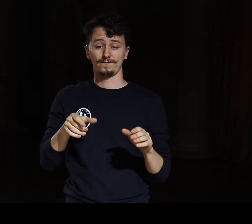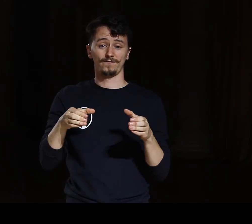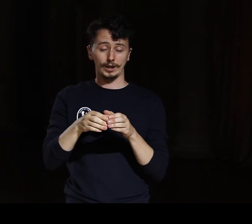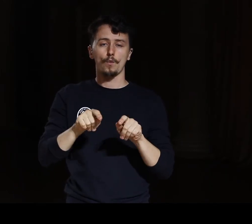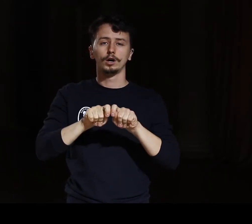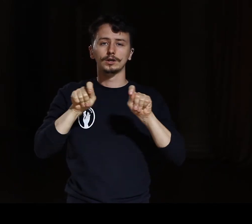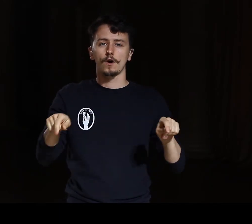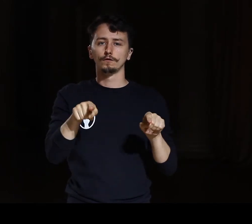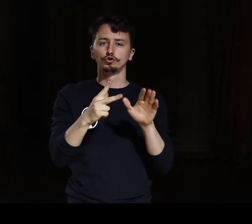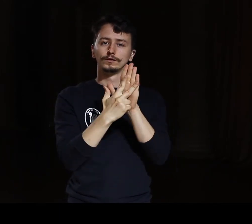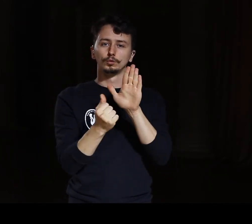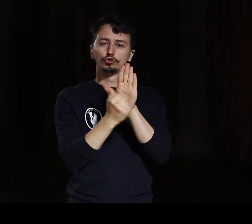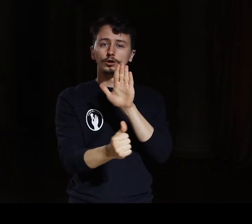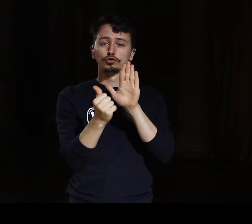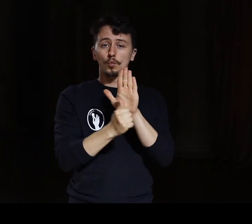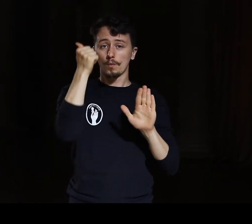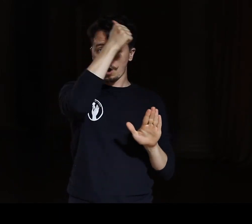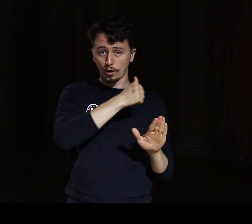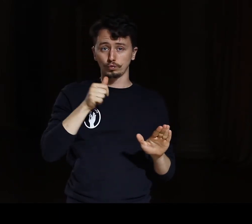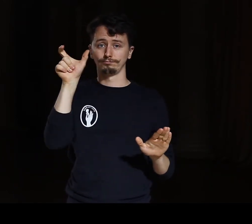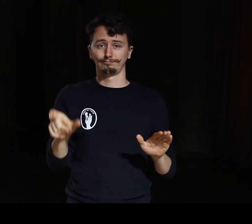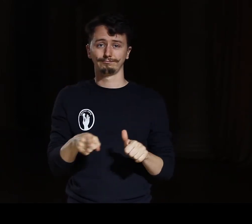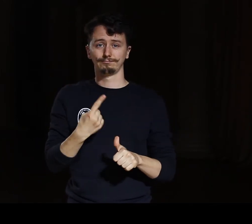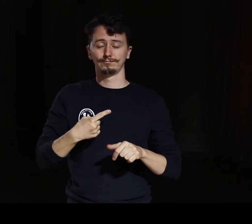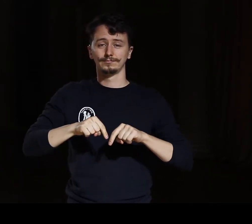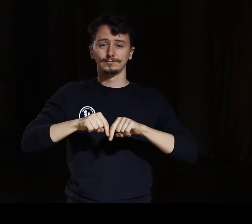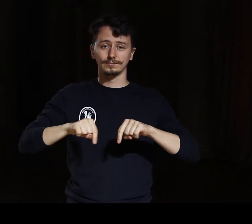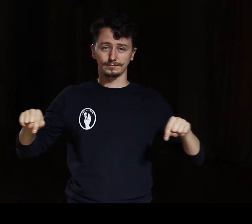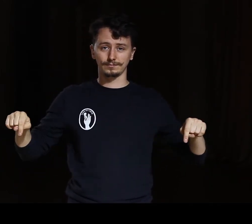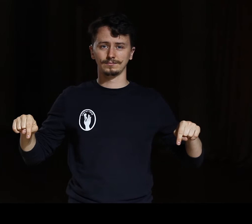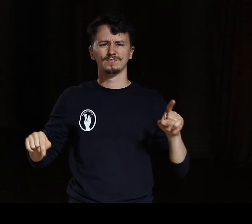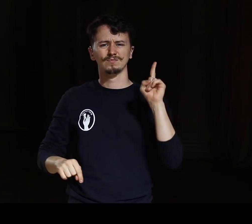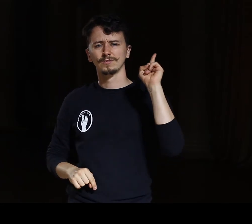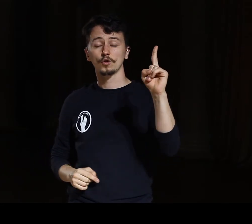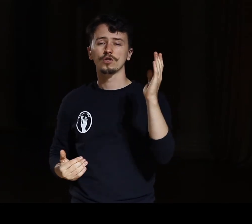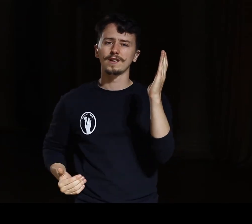Основанная в 1866 году Гавриилом Петровичем Грачевым,